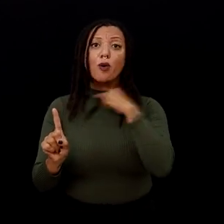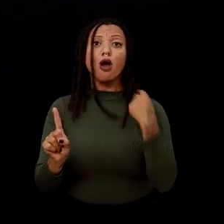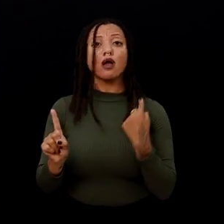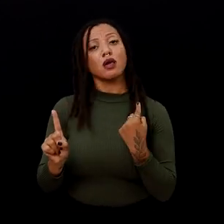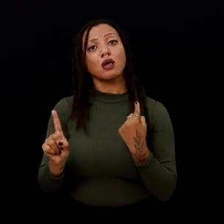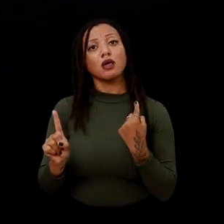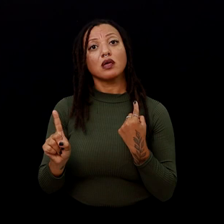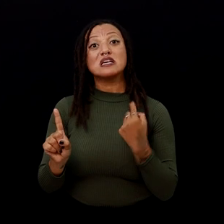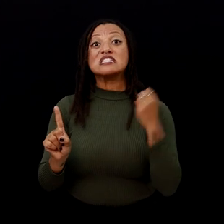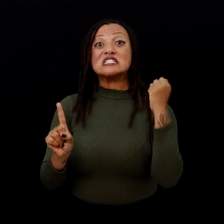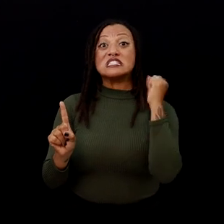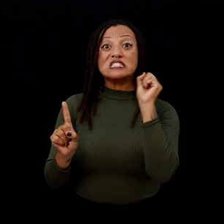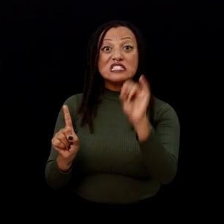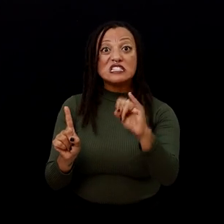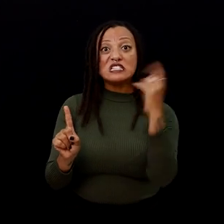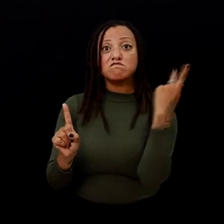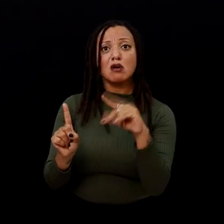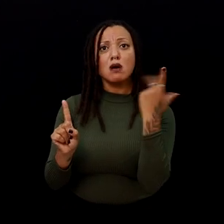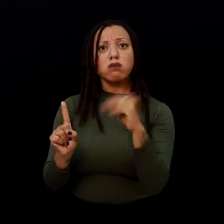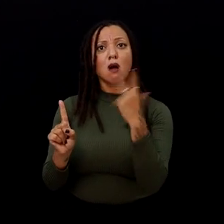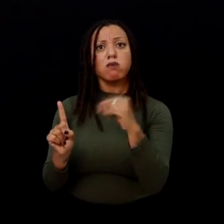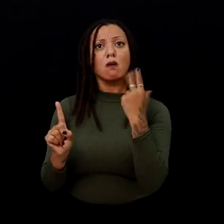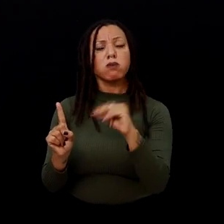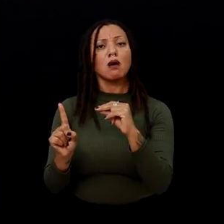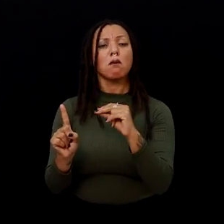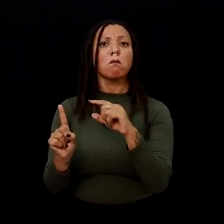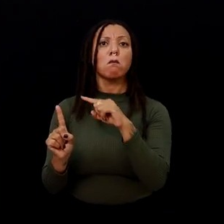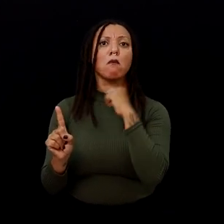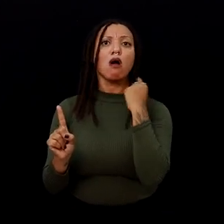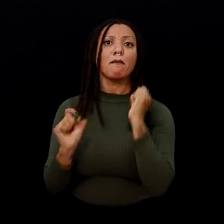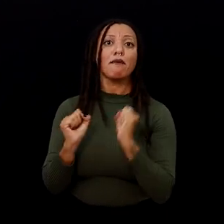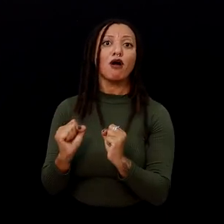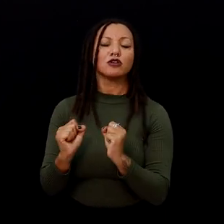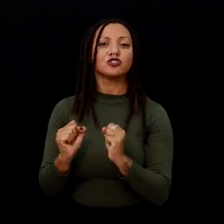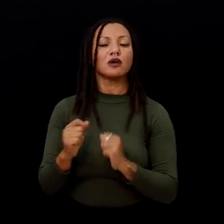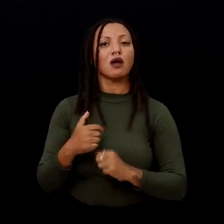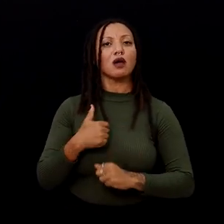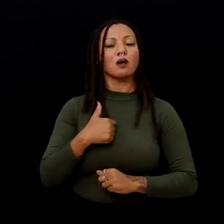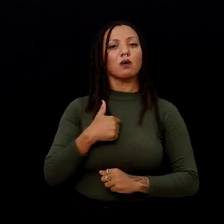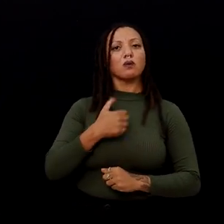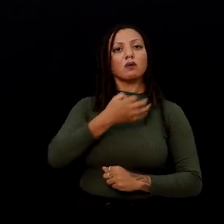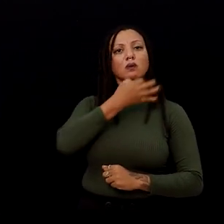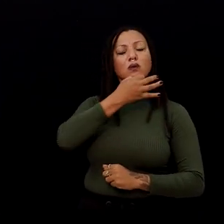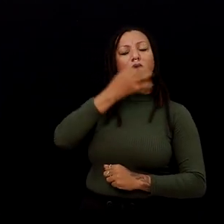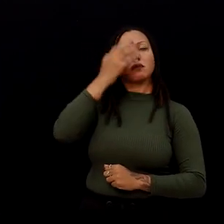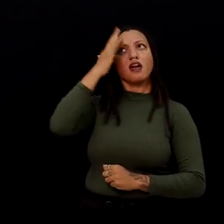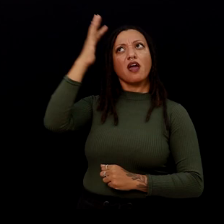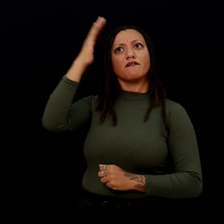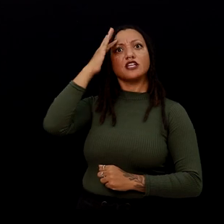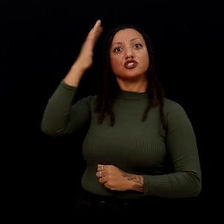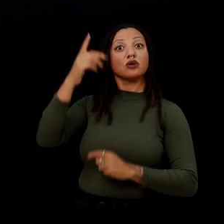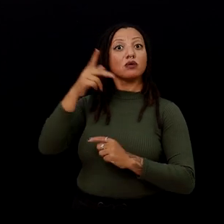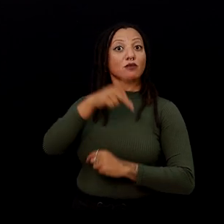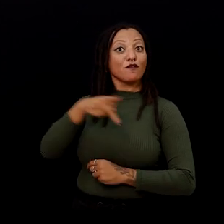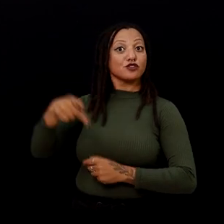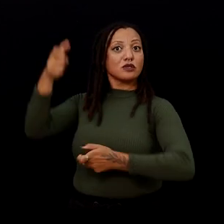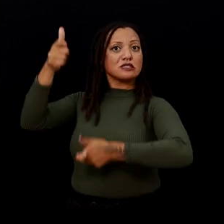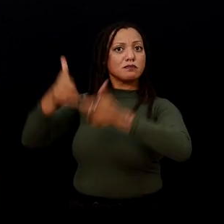Dependendo do tanto que ela apanhasse, poderia morrer. Acho que é uma coisa que eu fui pensando muito durante o que o professor ia falando.